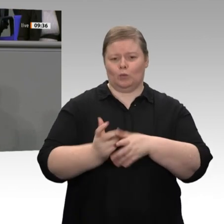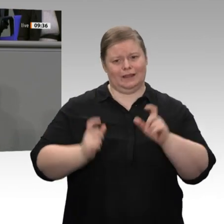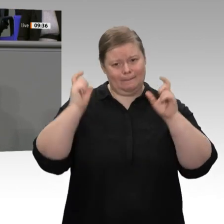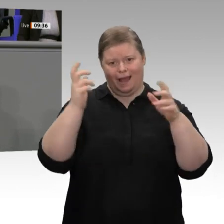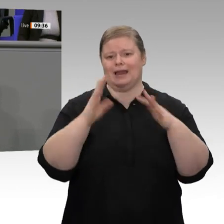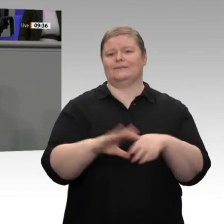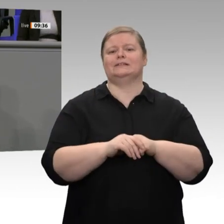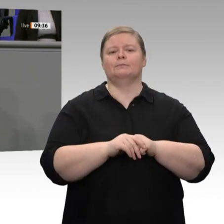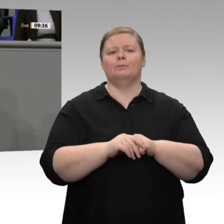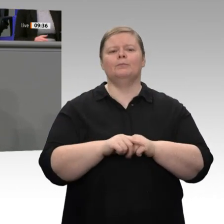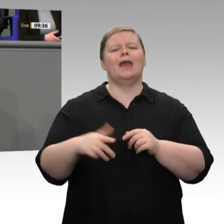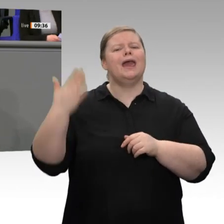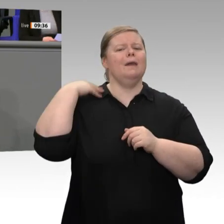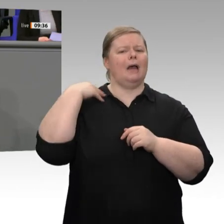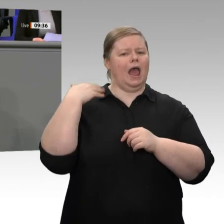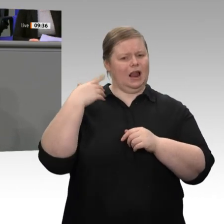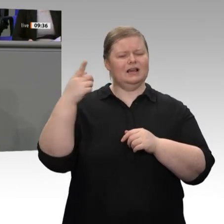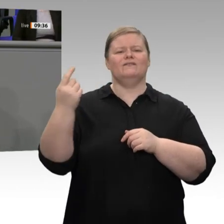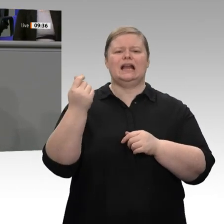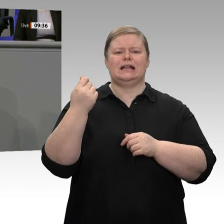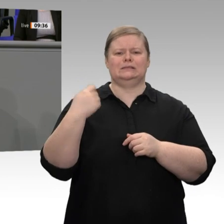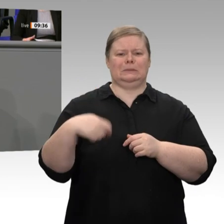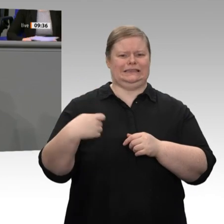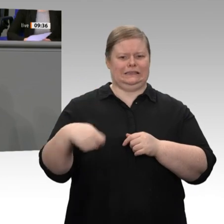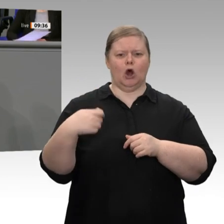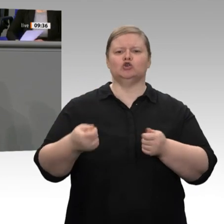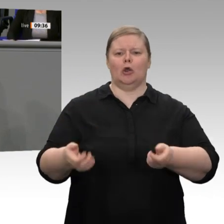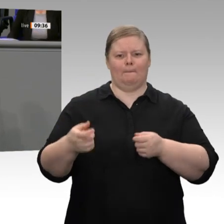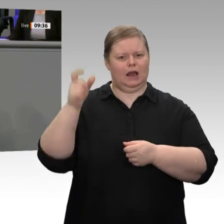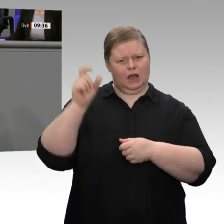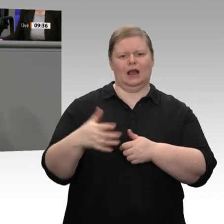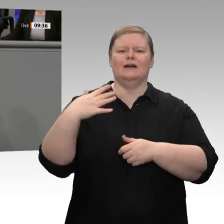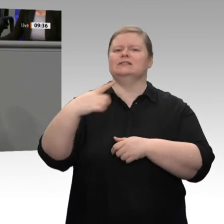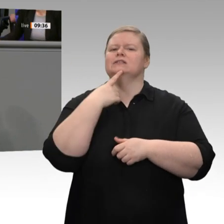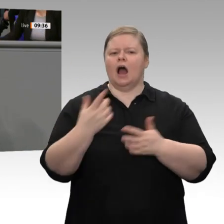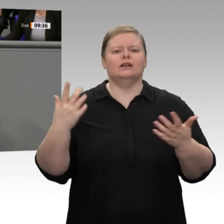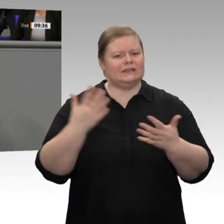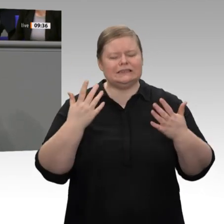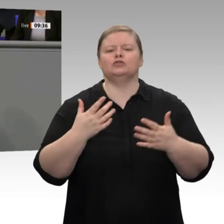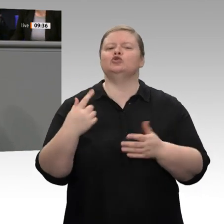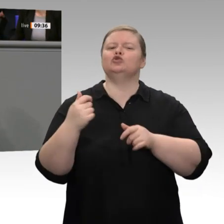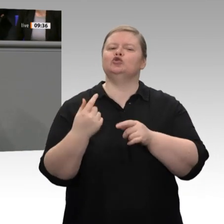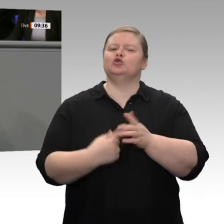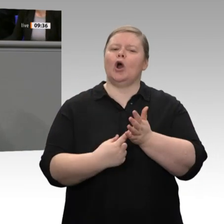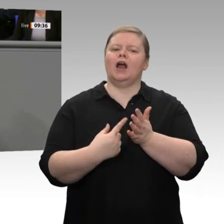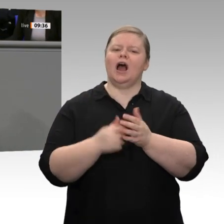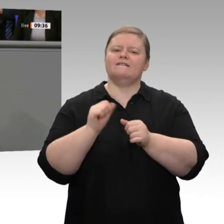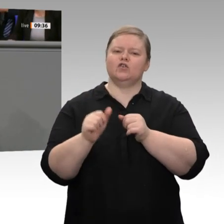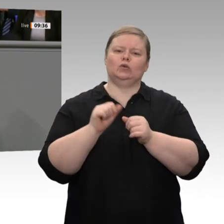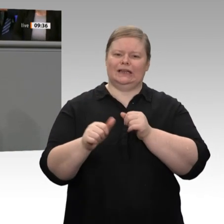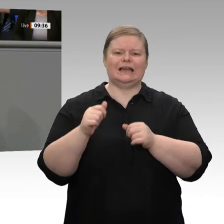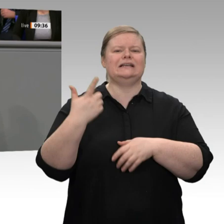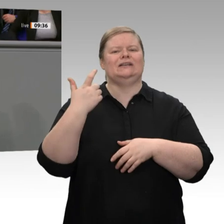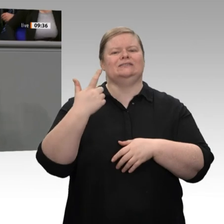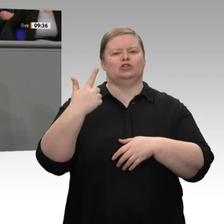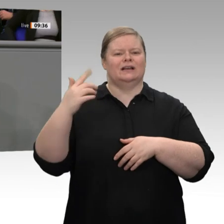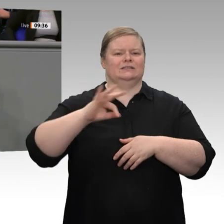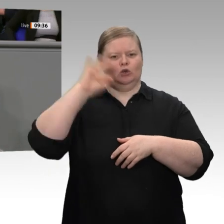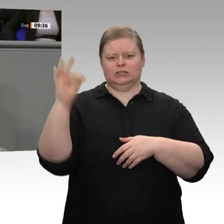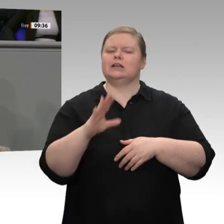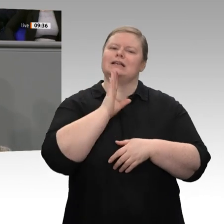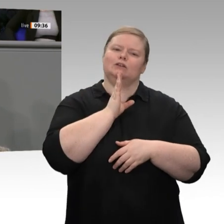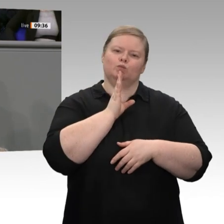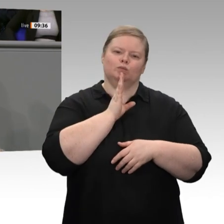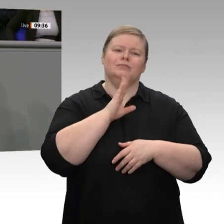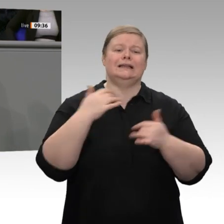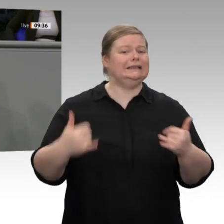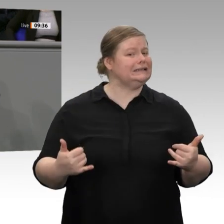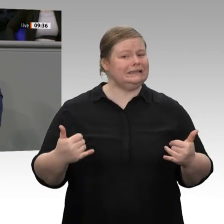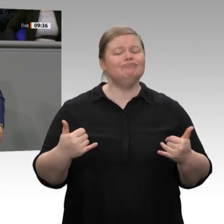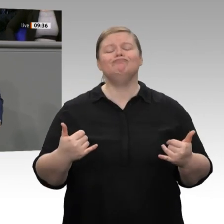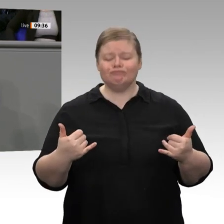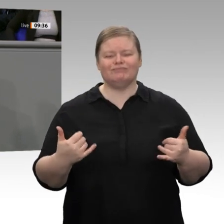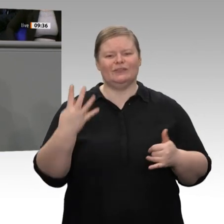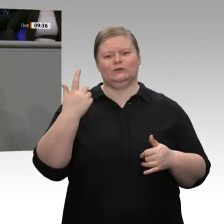gesagt, dass eine Steuerquote von 22 Prozent ausreicht. Mittlerweile sind wir bei 24 Prozent.